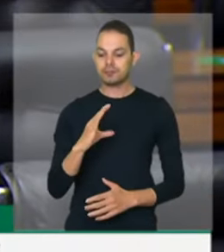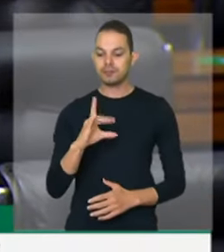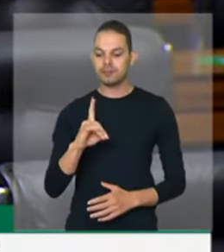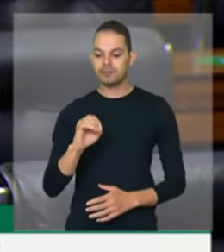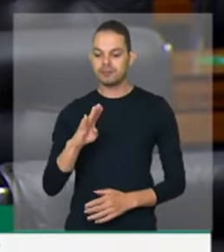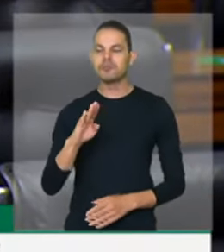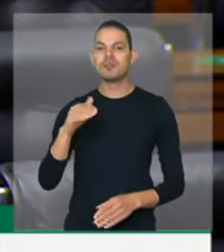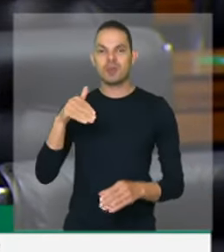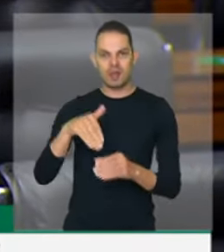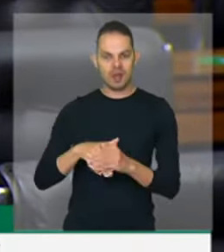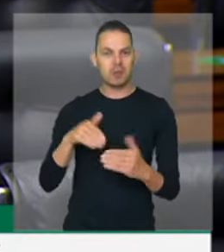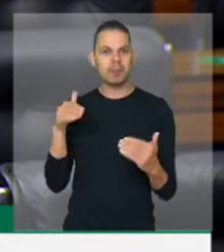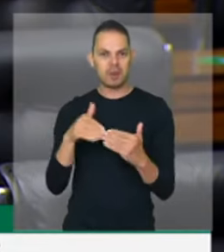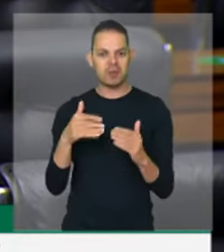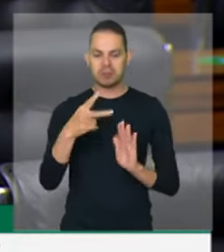MUITO IMPORTANTE, NO MOMENTO